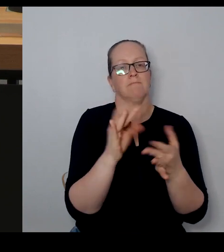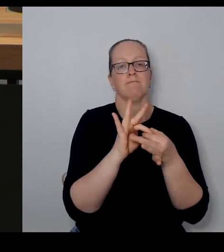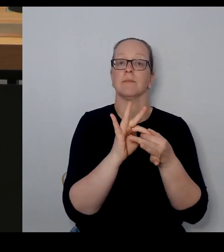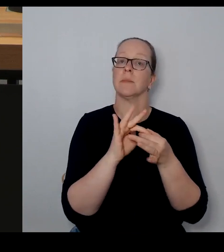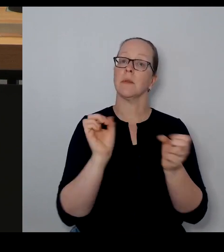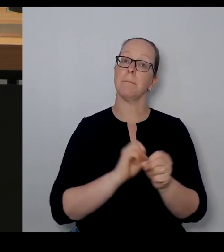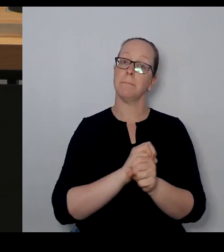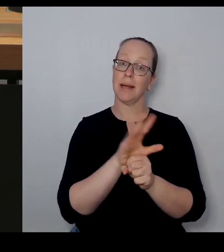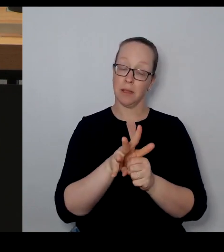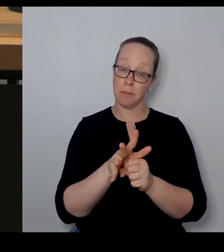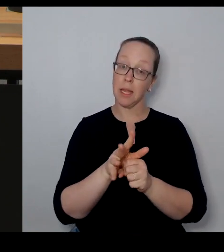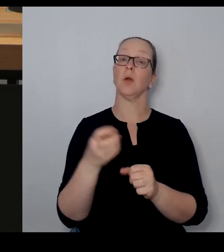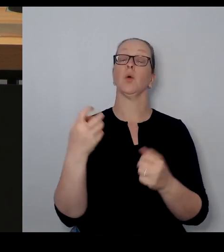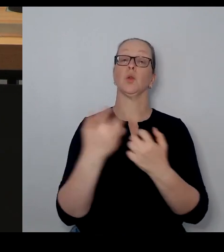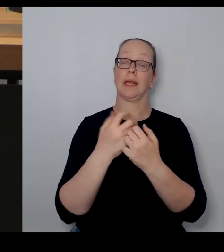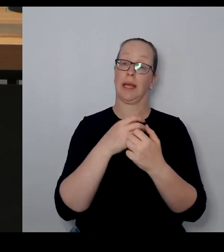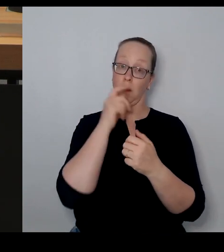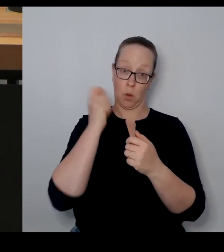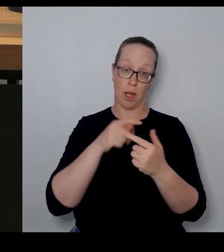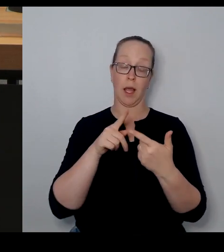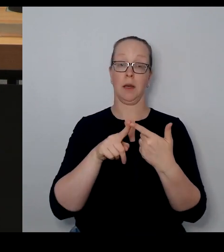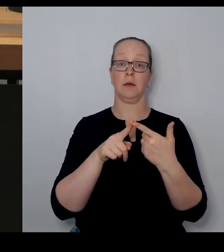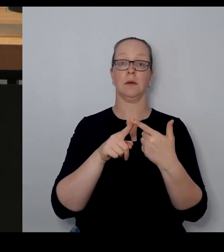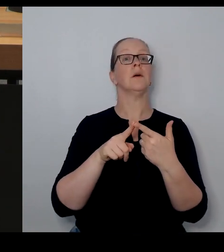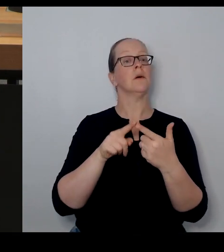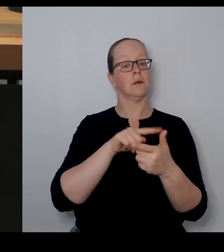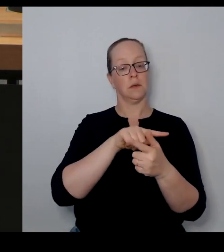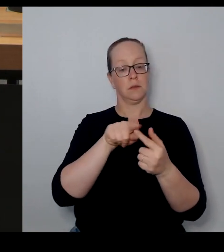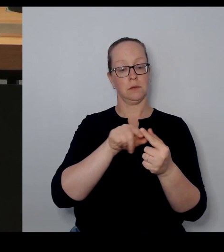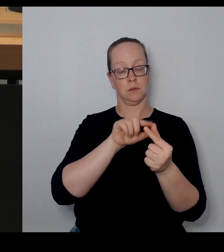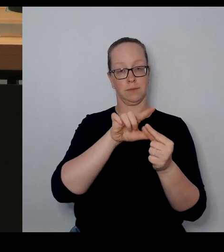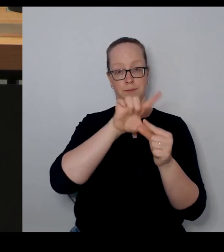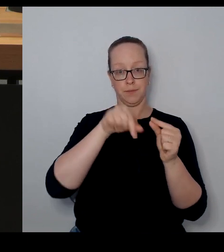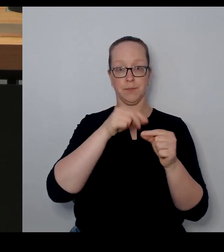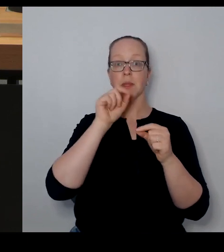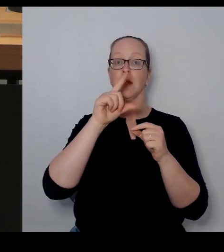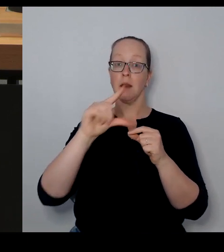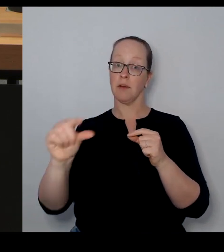Inflation und die infolgedessen wiederum durch die Zentralbanken erhöhten Zinsen nicht allein das Land Berlin